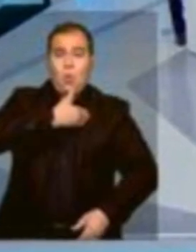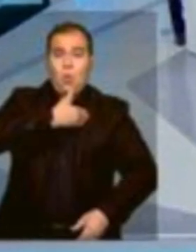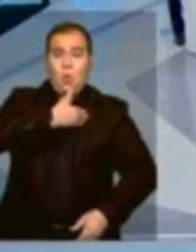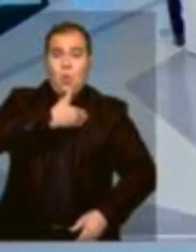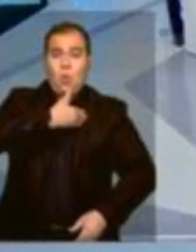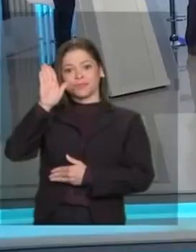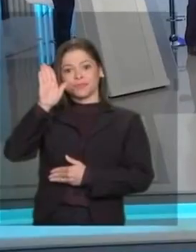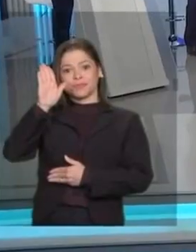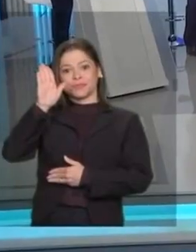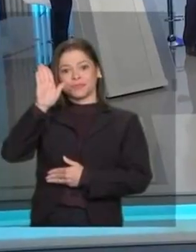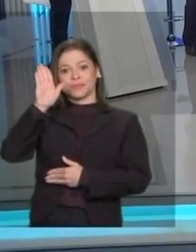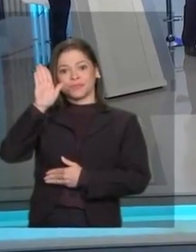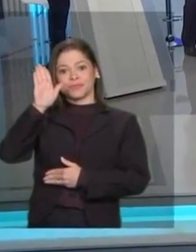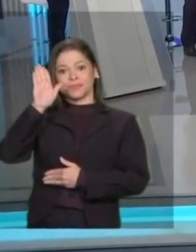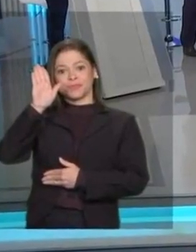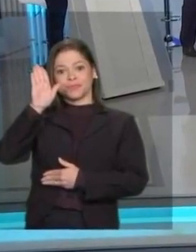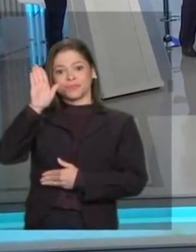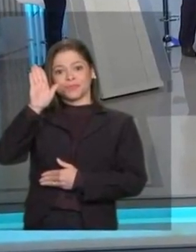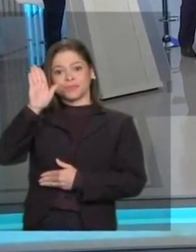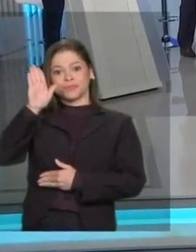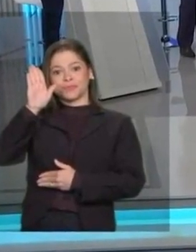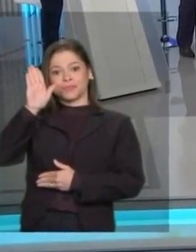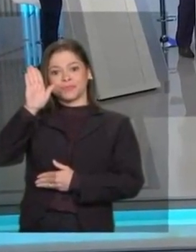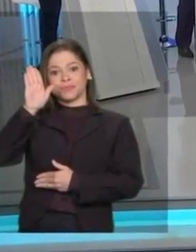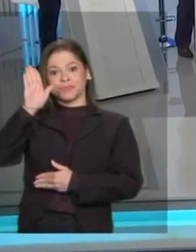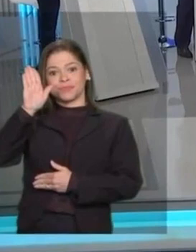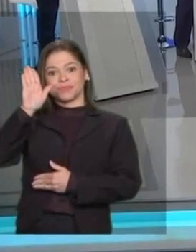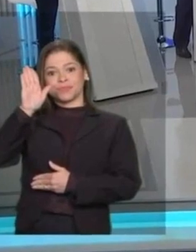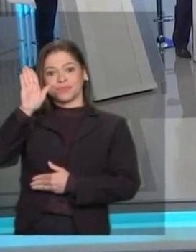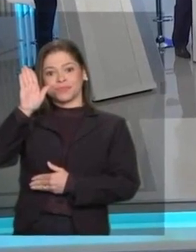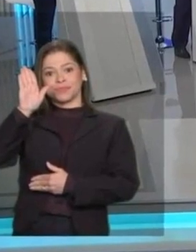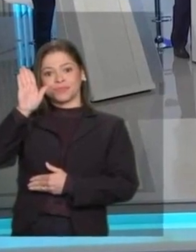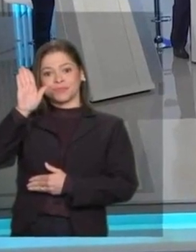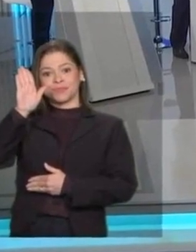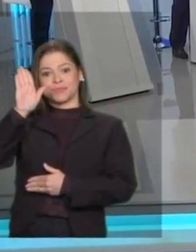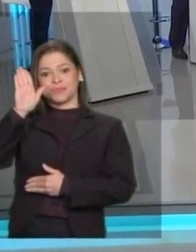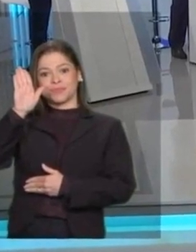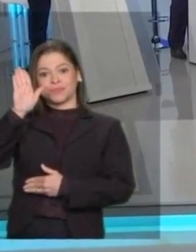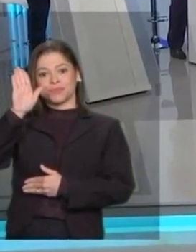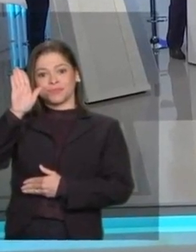Último debate do segundo turno entre os candidatos ao governo de São Paulo foi realizado nesta